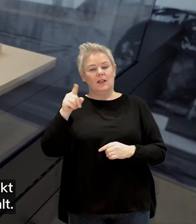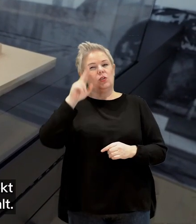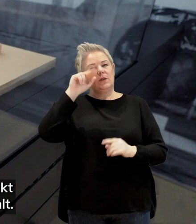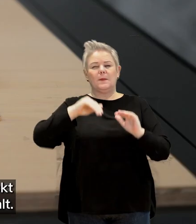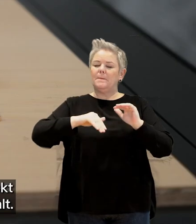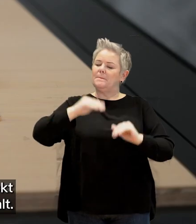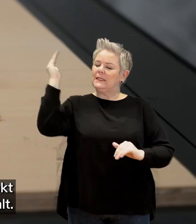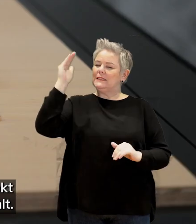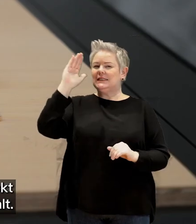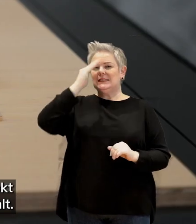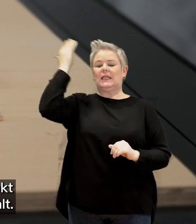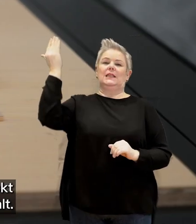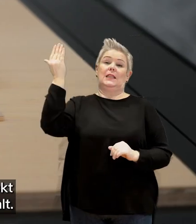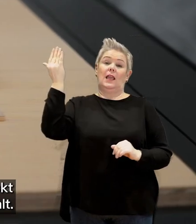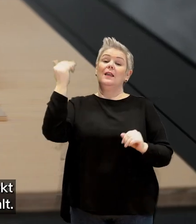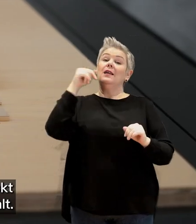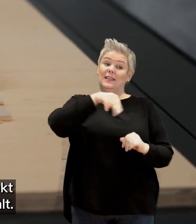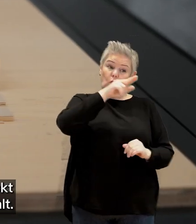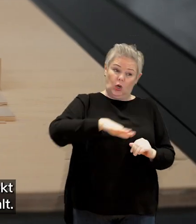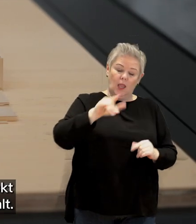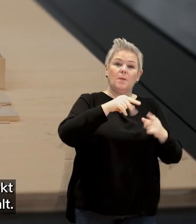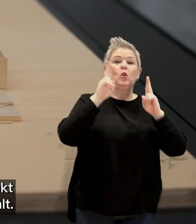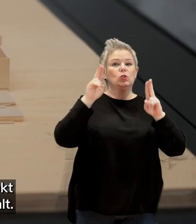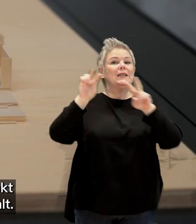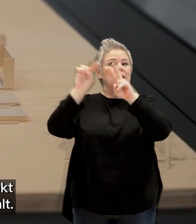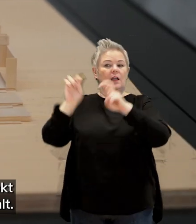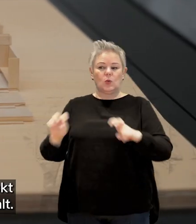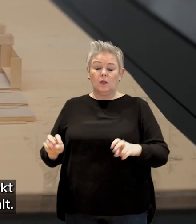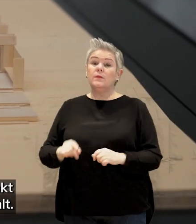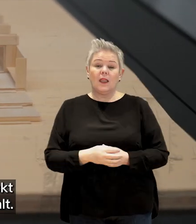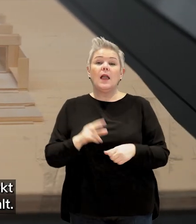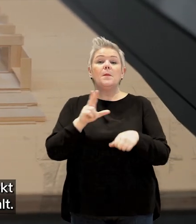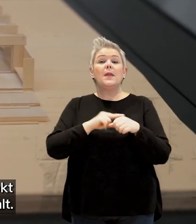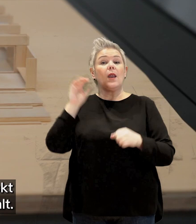Norges mest anerkjente arkitekt både nasjonalt og internasjonalt.